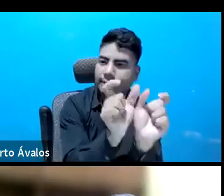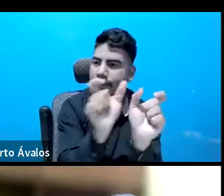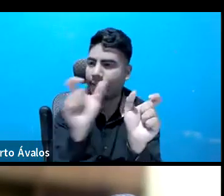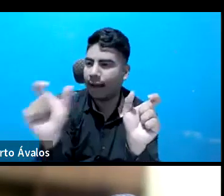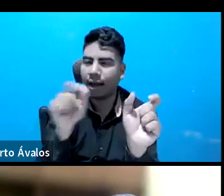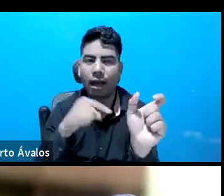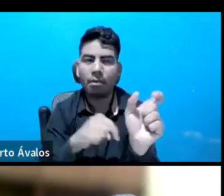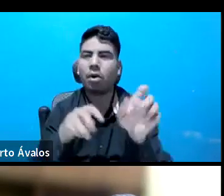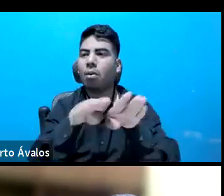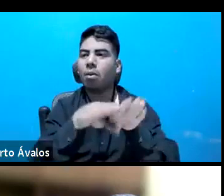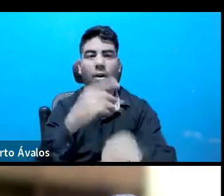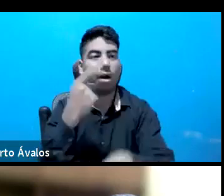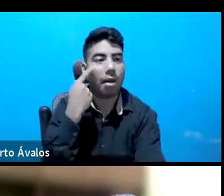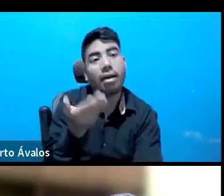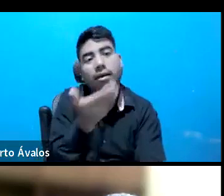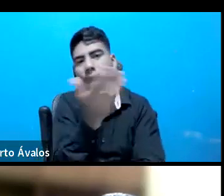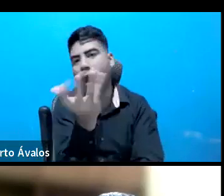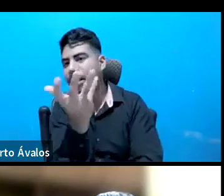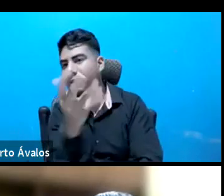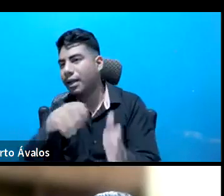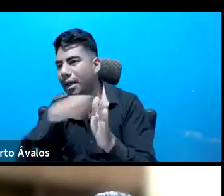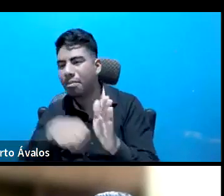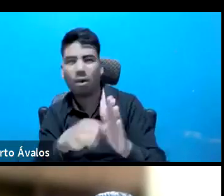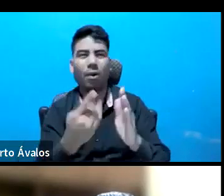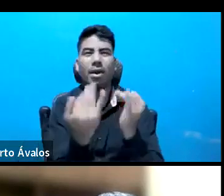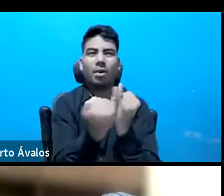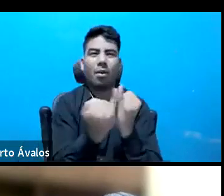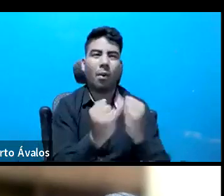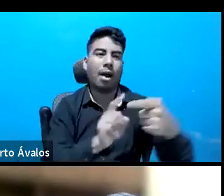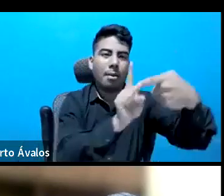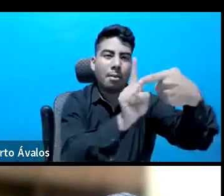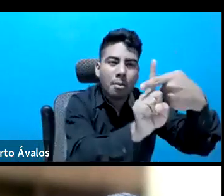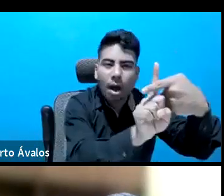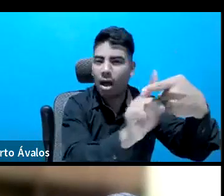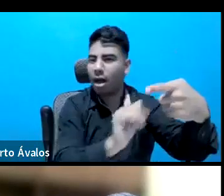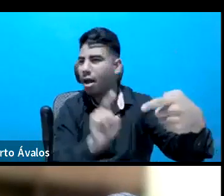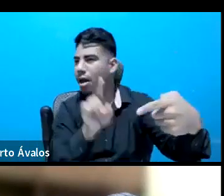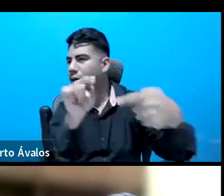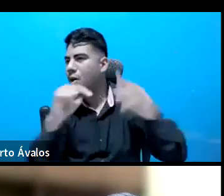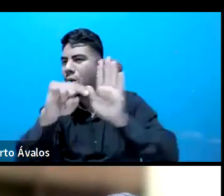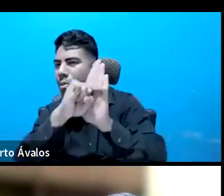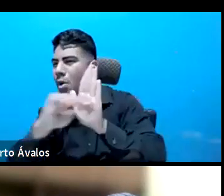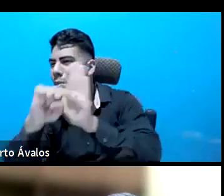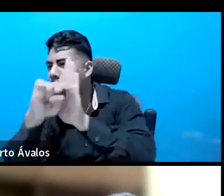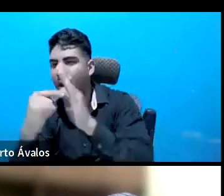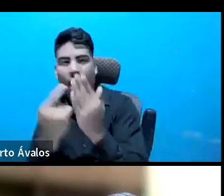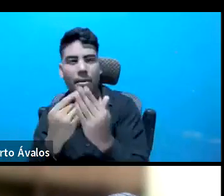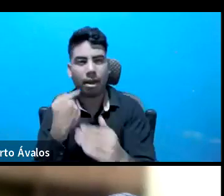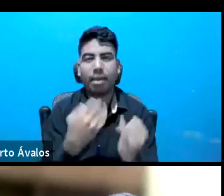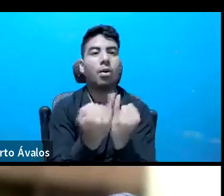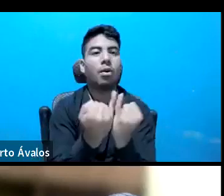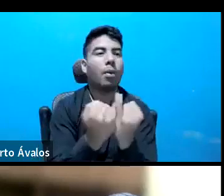este toda las todos los sinónimos que fuese s que puedes encontrar de suma o todos los inmuebles s los